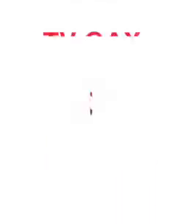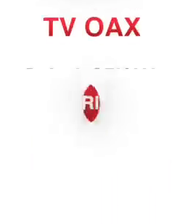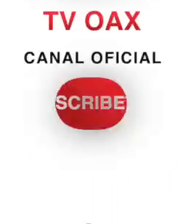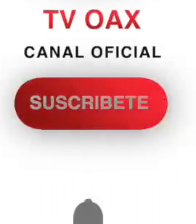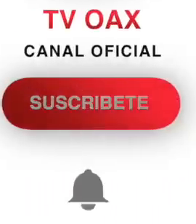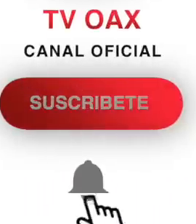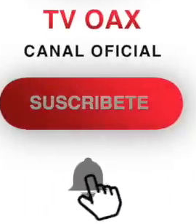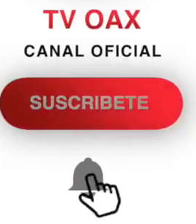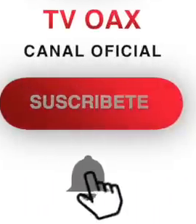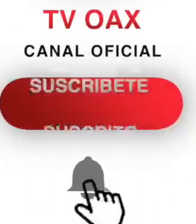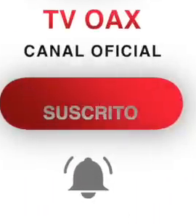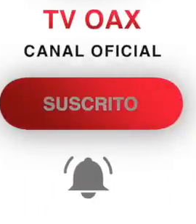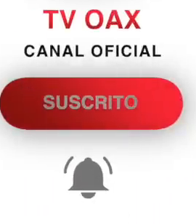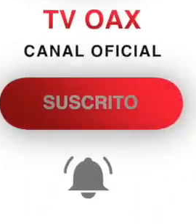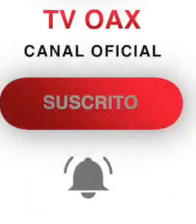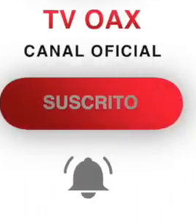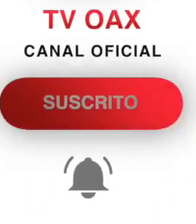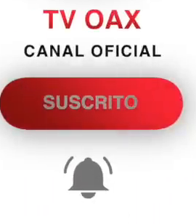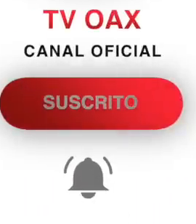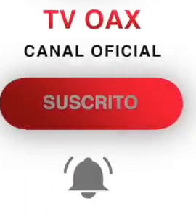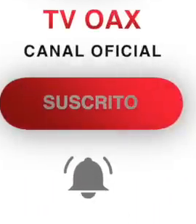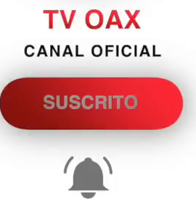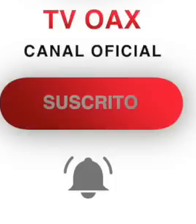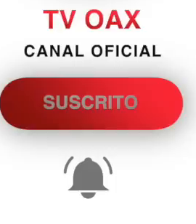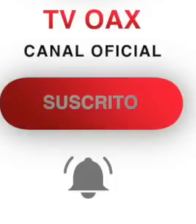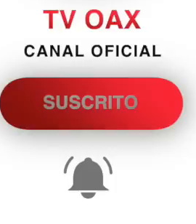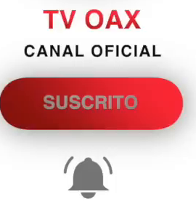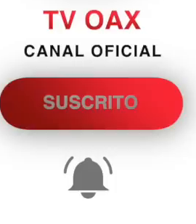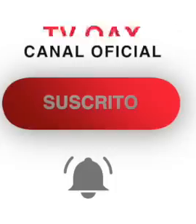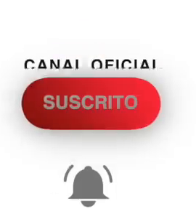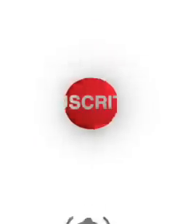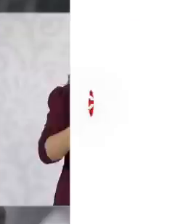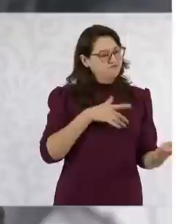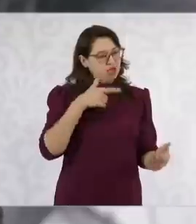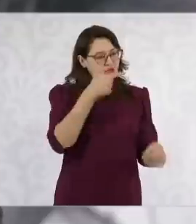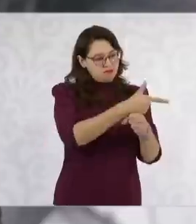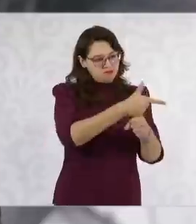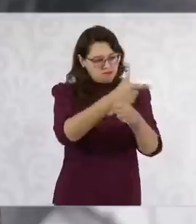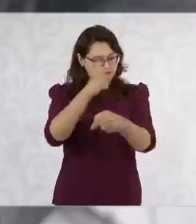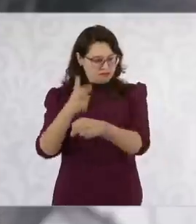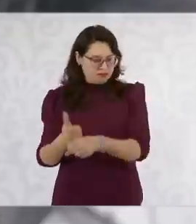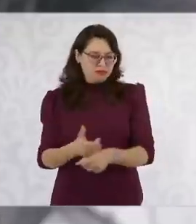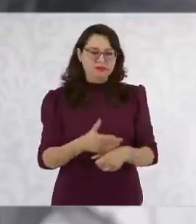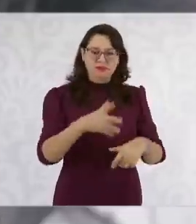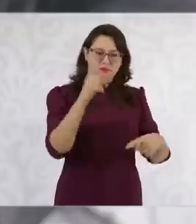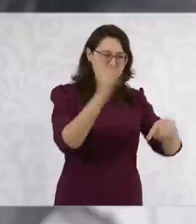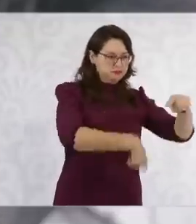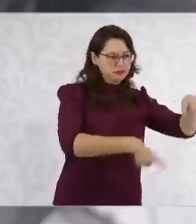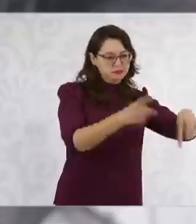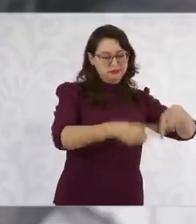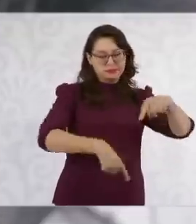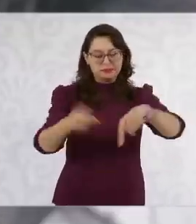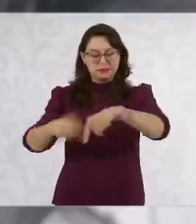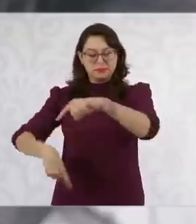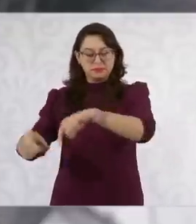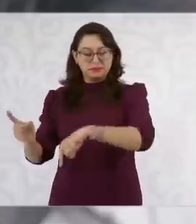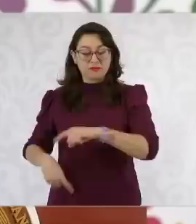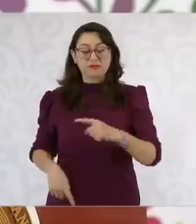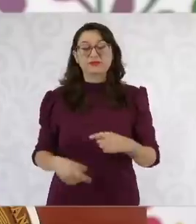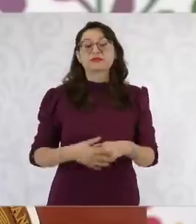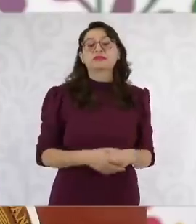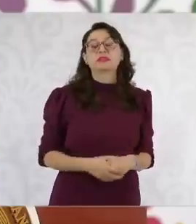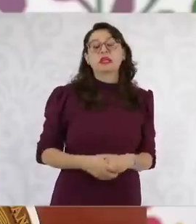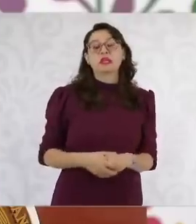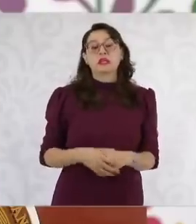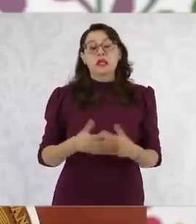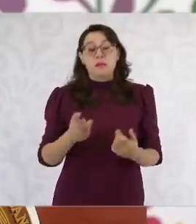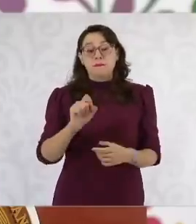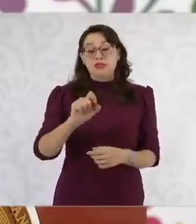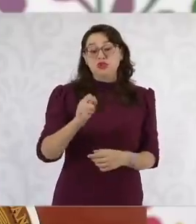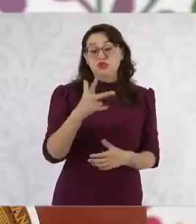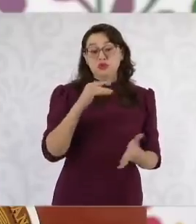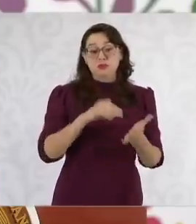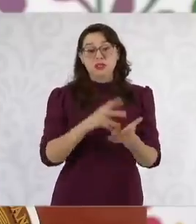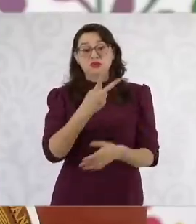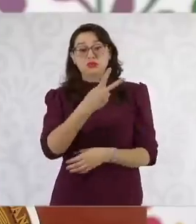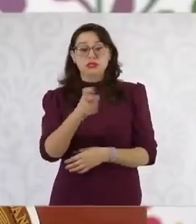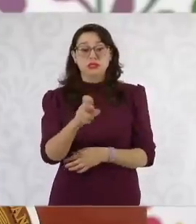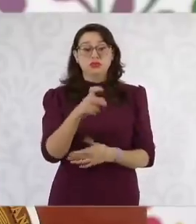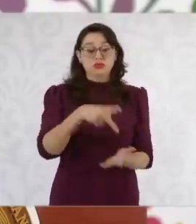para la elaboración de metanfetaminas en estas acciones se han asegurado 14869 L y 28261 kg de